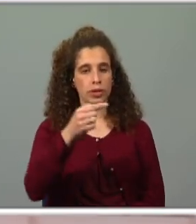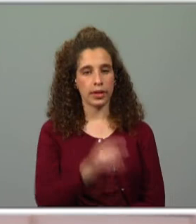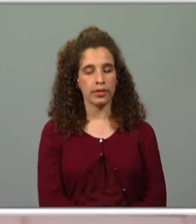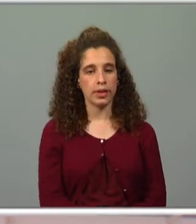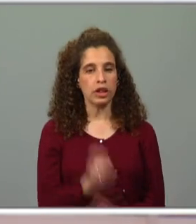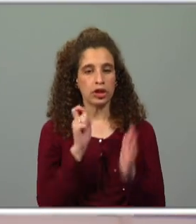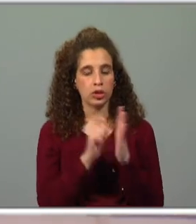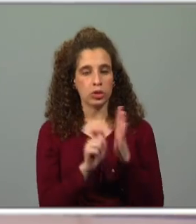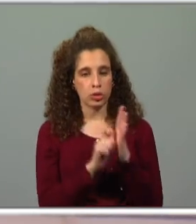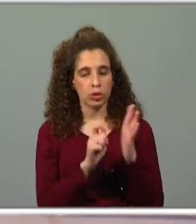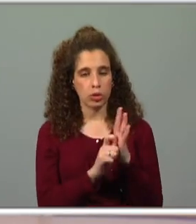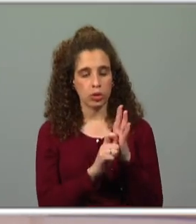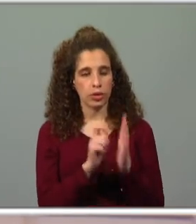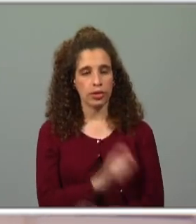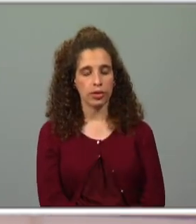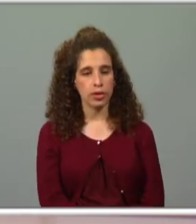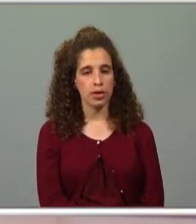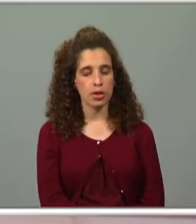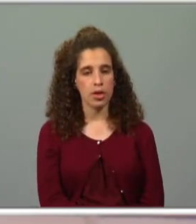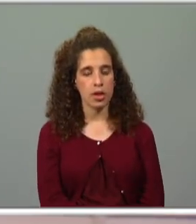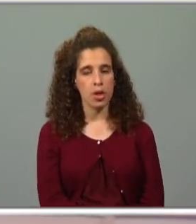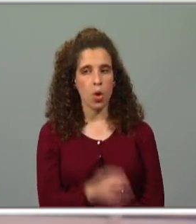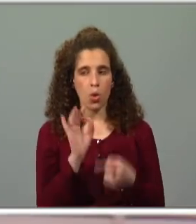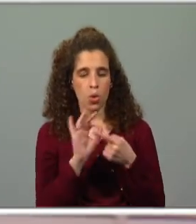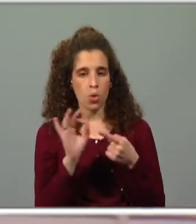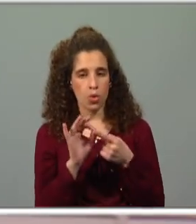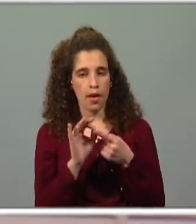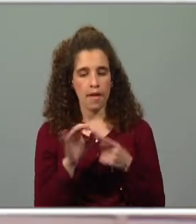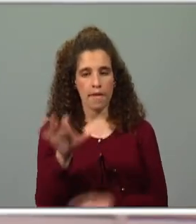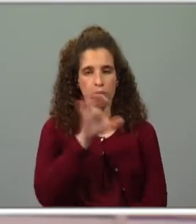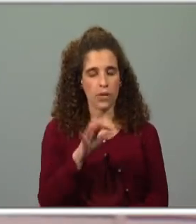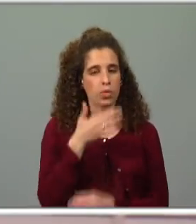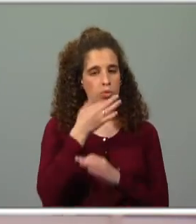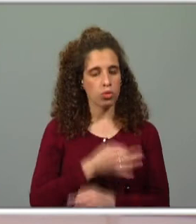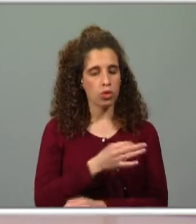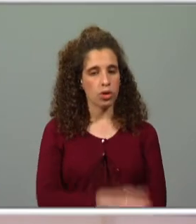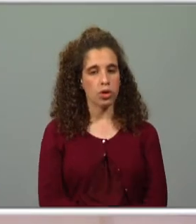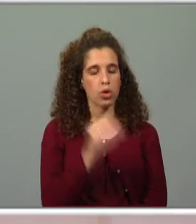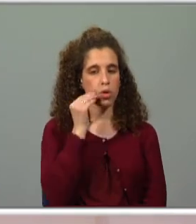escrever Quais são os elementos ou seja de forma correta como estivemos a ver 寫什麼是元素即正如我們所看到的那樣正確